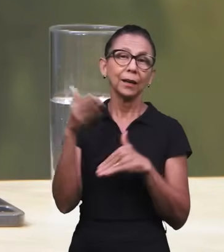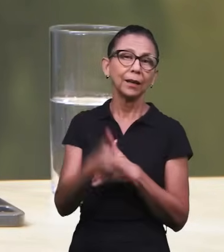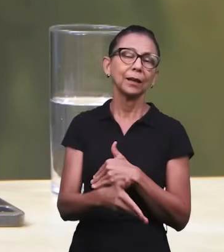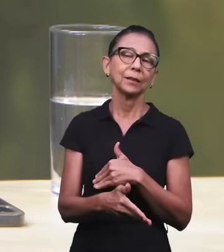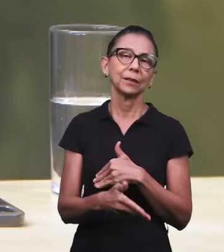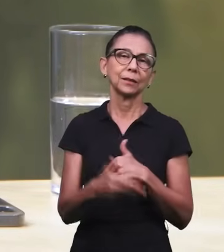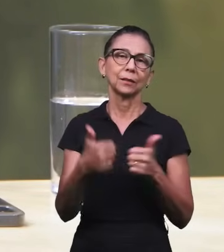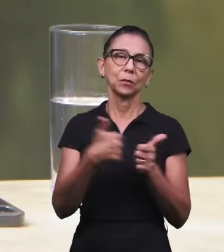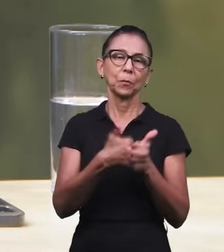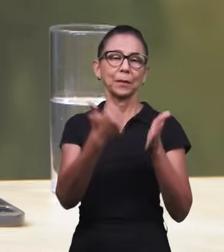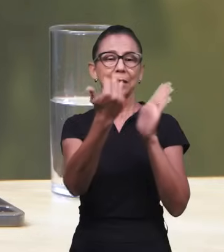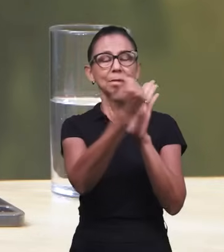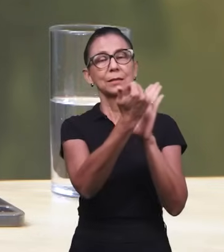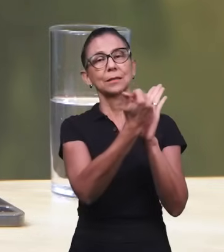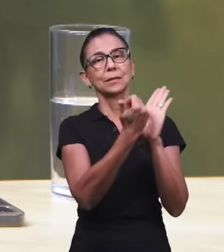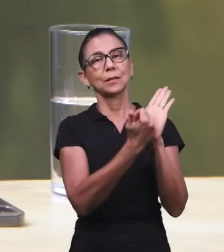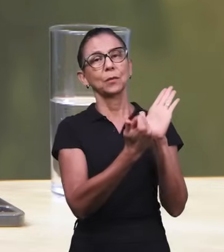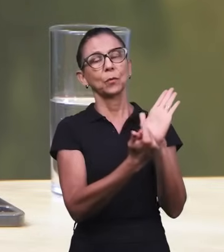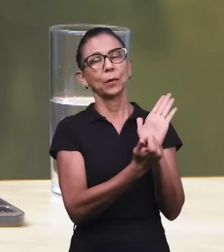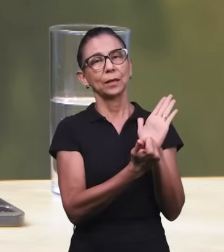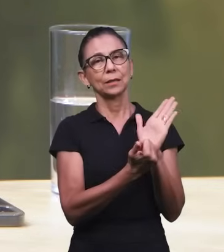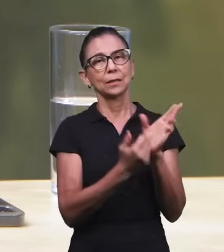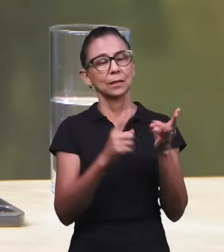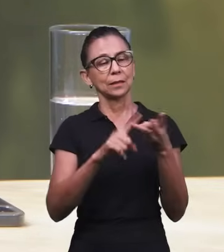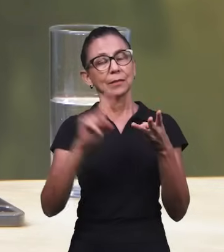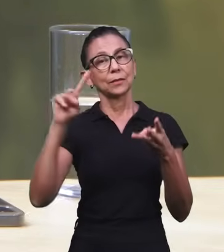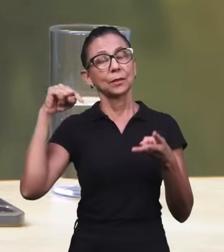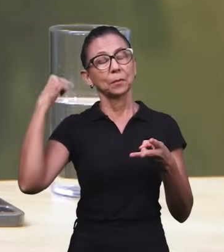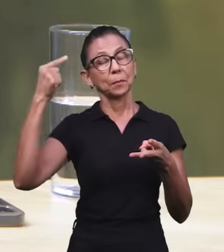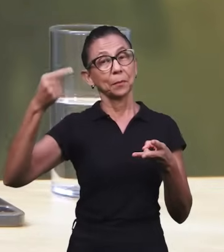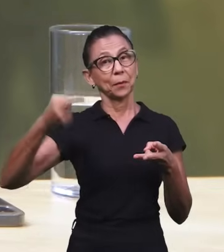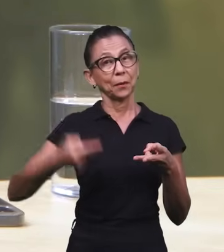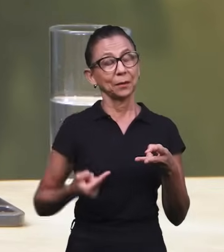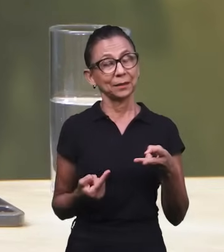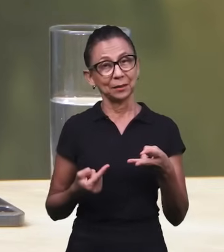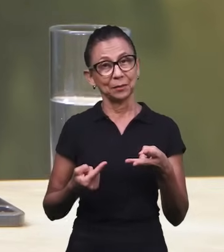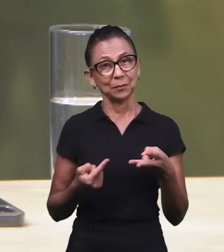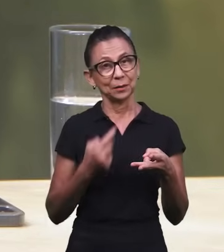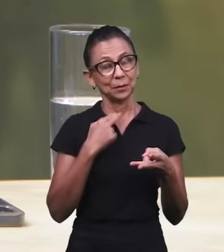sequência porque agora nós iremos partir para uma próxima e nessa próxima também você não